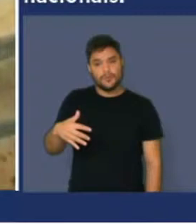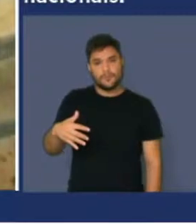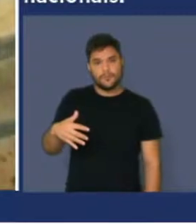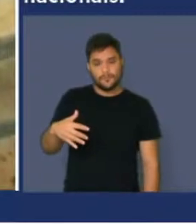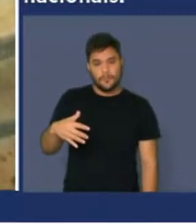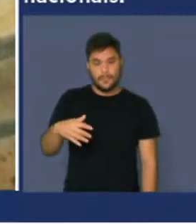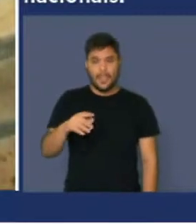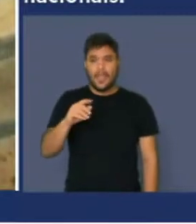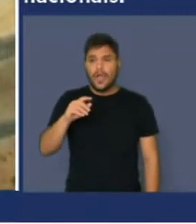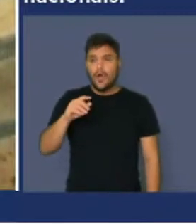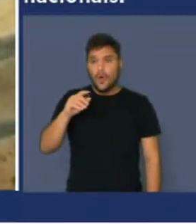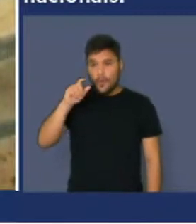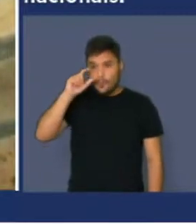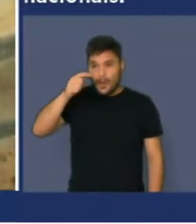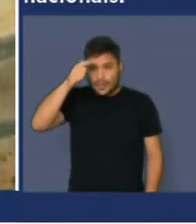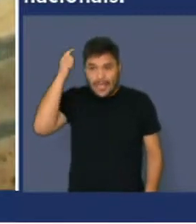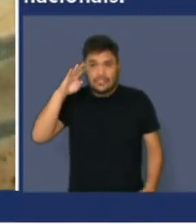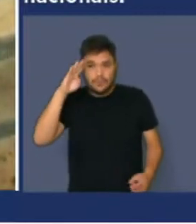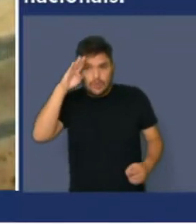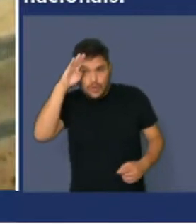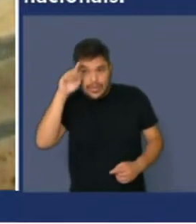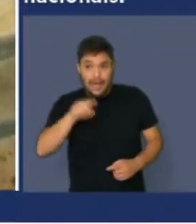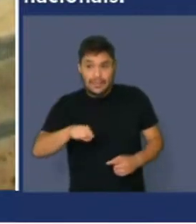GUEDES E BOLSONARO É A RUÍNA DA ECONOMIA BRASILEIRA. MAS EU VOU DAR UM OUTRO EXEMPLO QUE